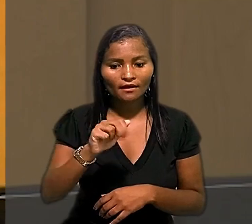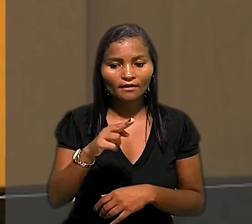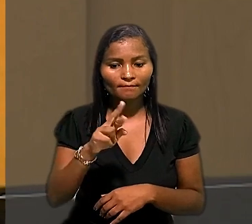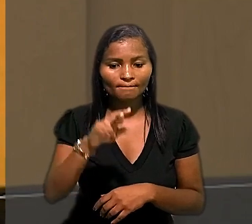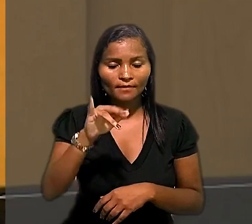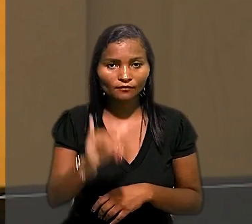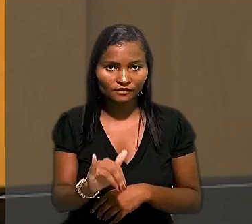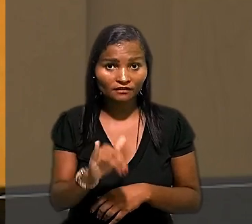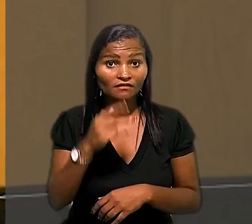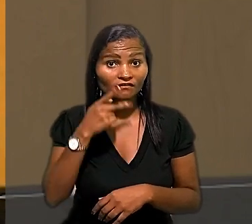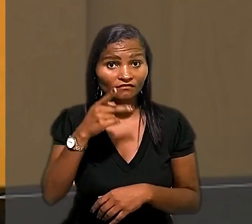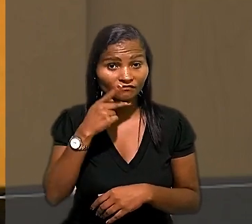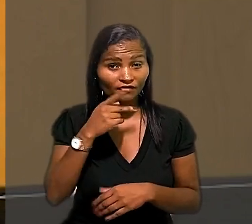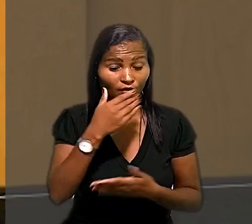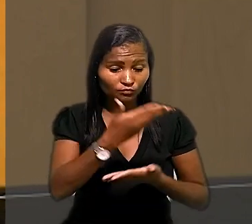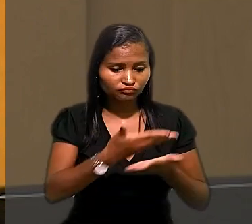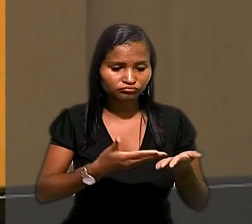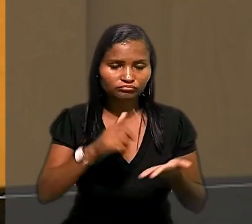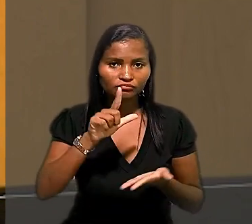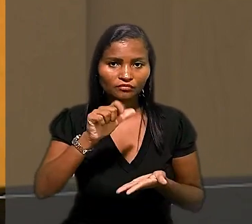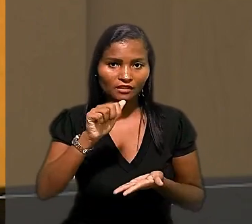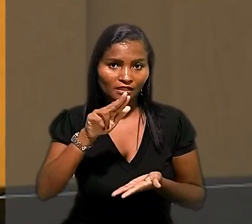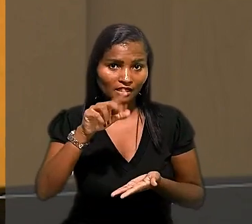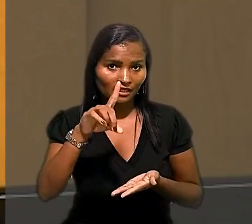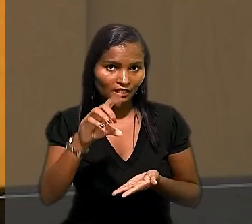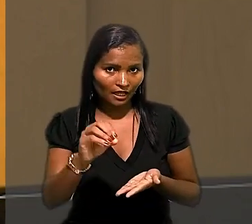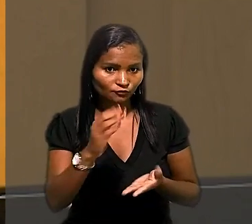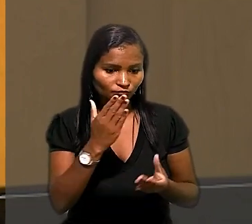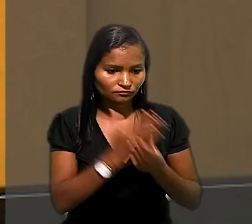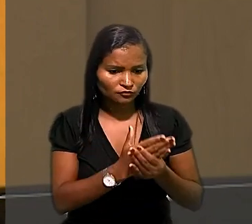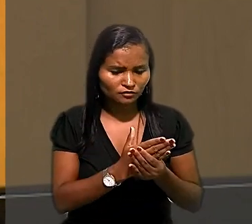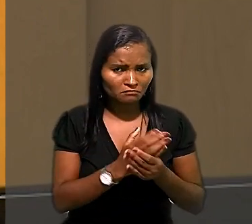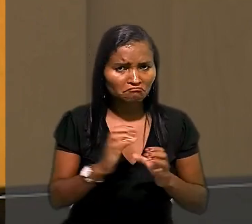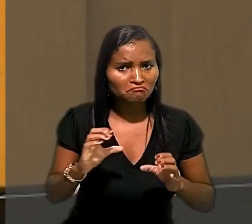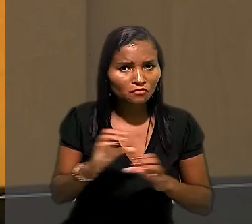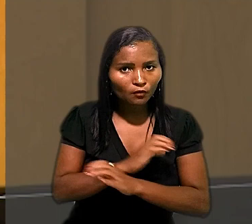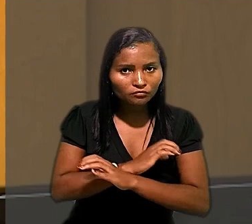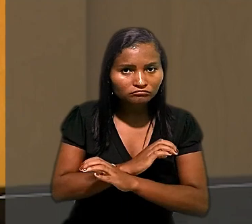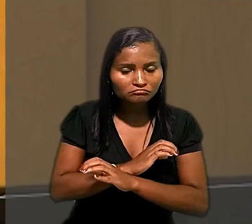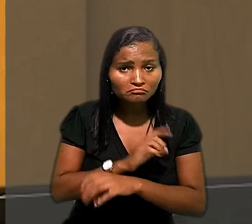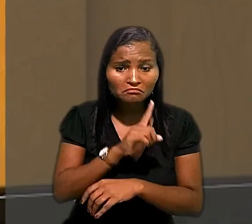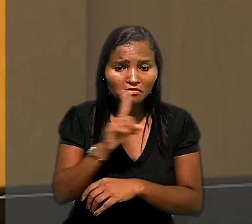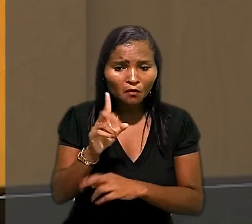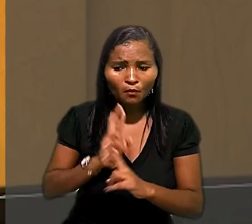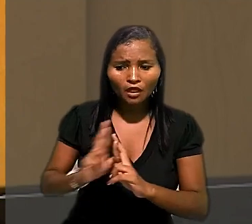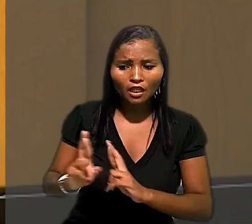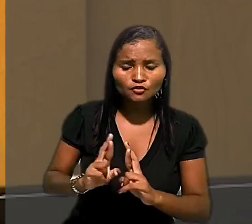Amaury Rodrigues, destacou que o laudo pericial do processo, no entanto, foi conclusiva ao não